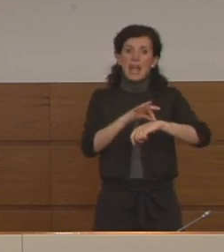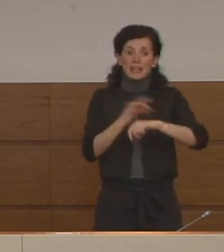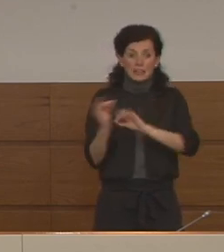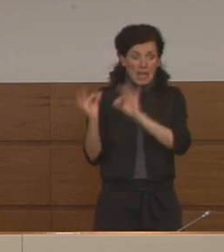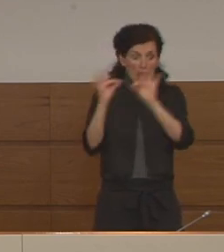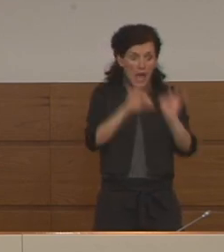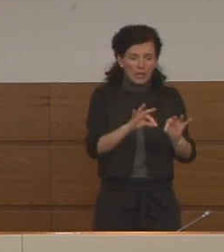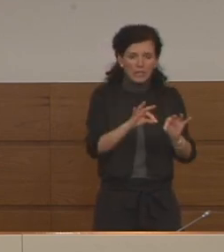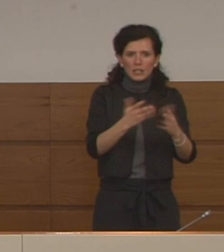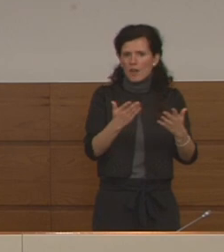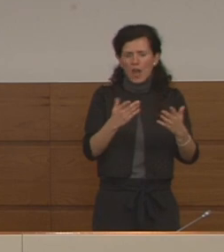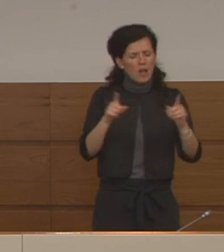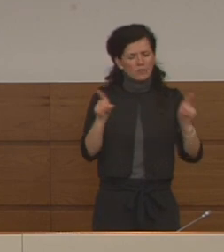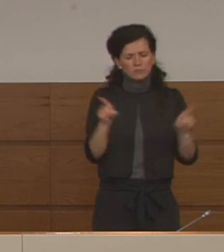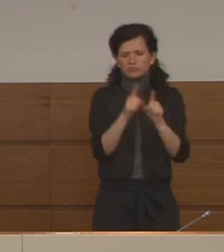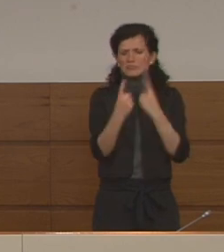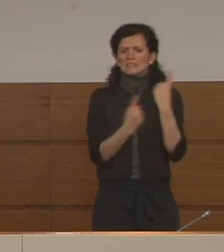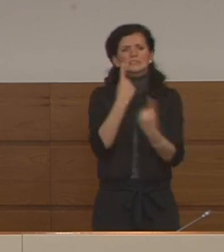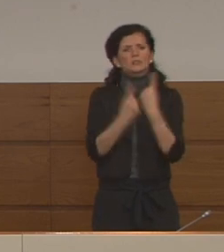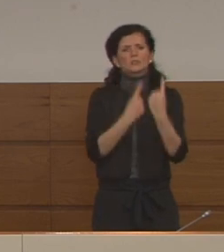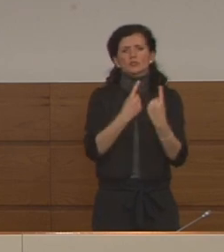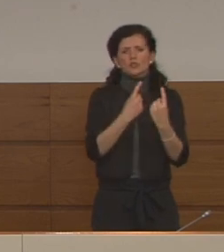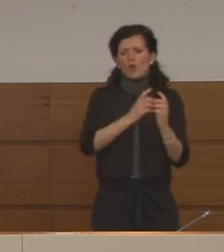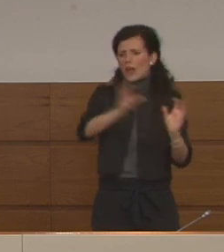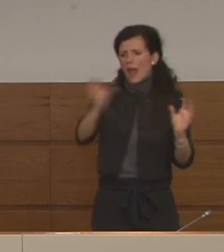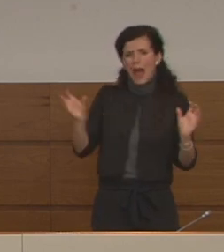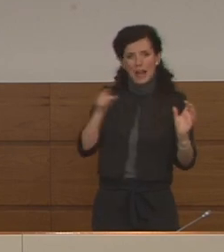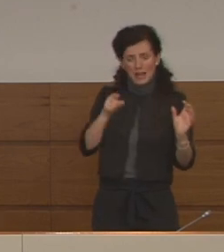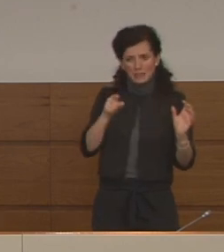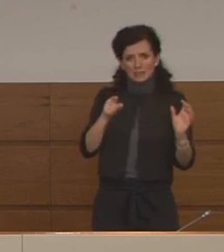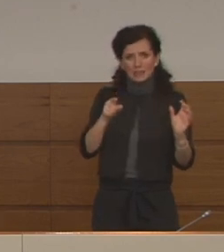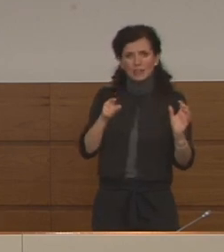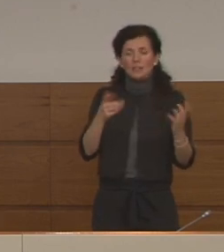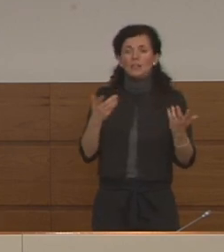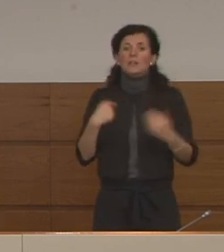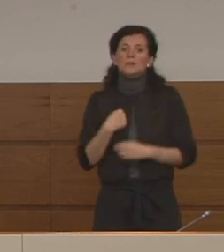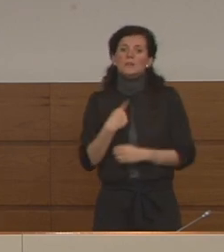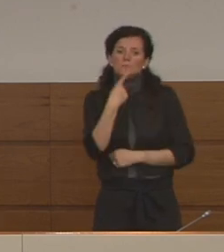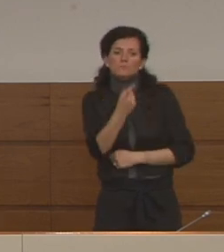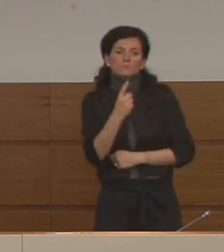nostro ambito. Quindi è difficile darle una risposta se si tratta o meno di una